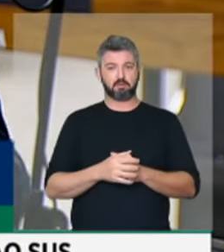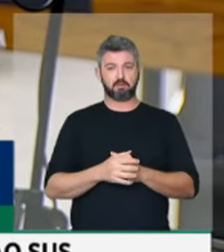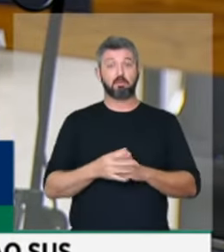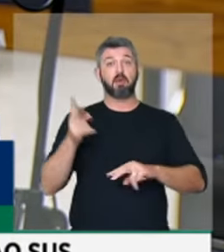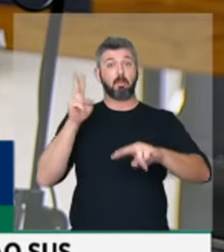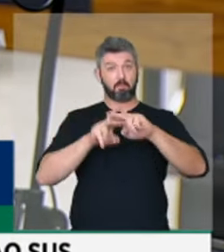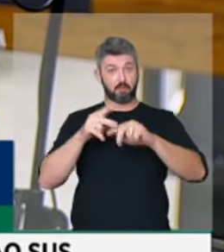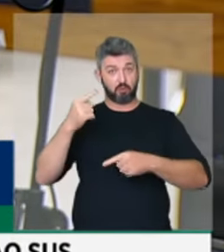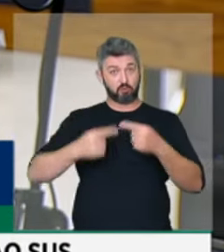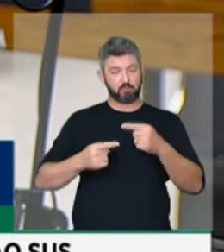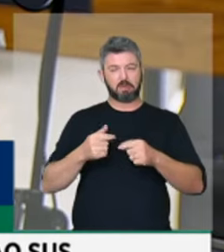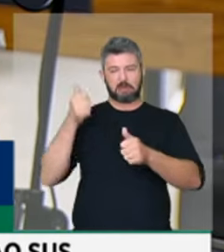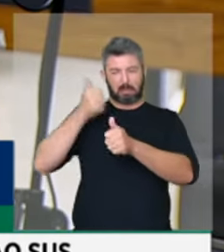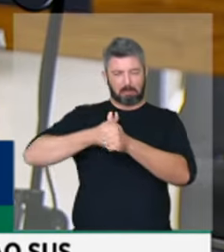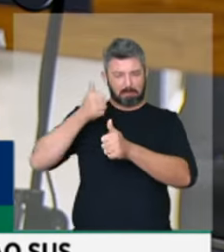UM HOMEM QUE NUNCA ABANDONOU A